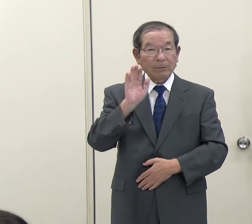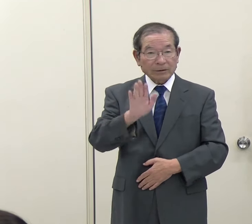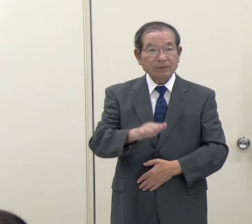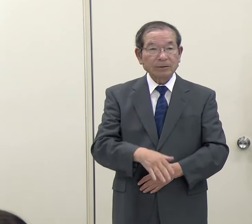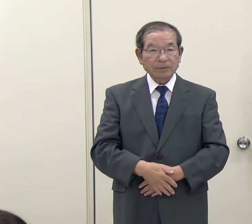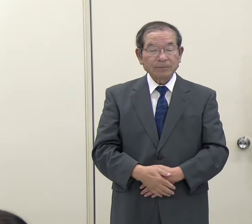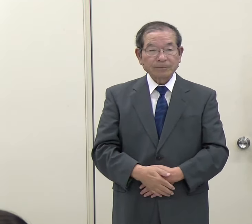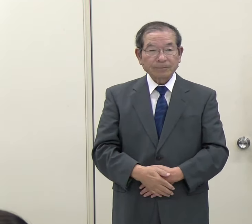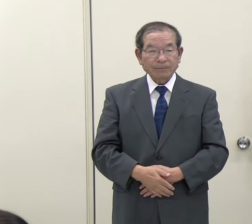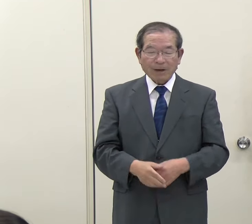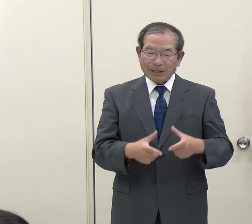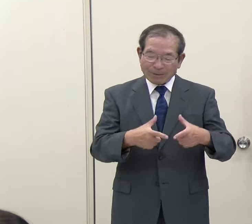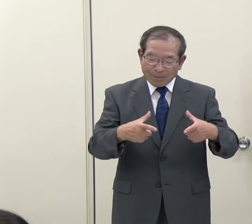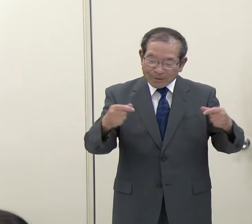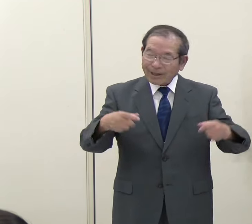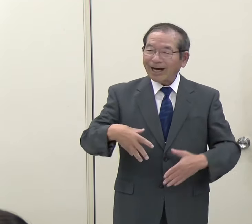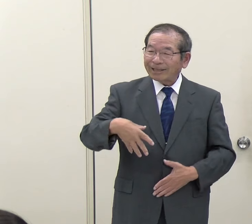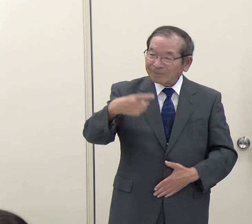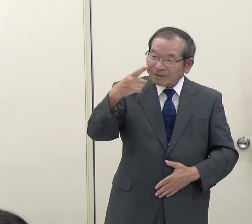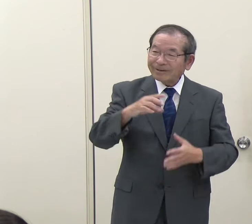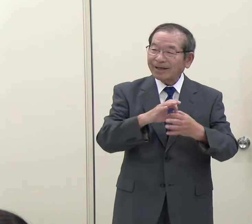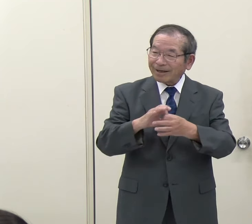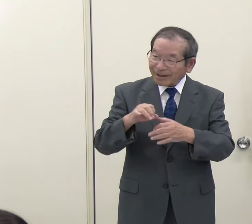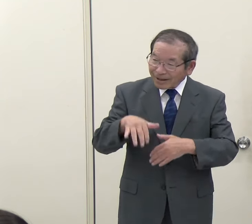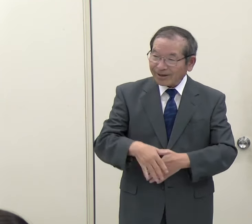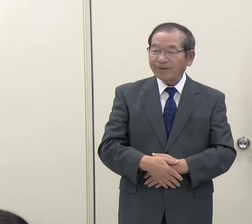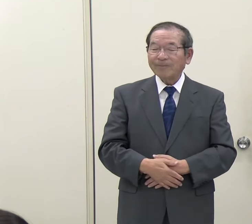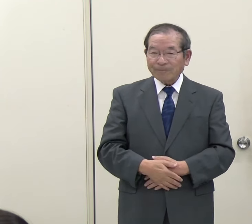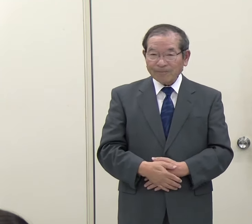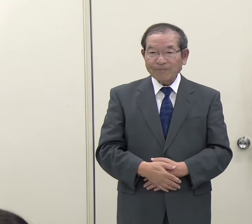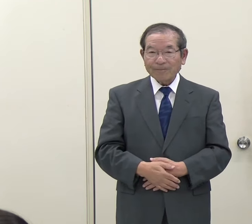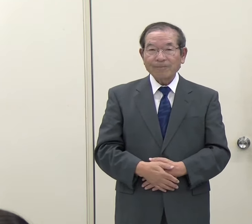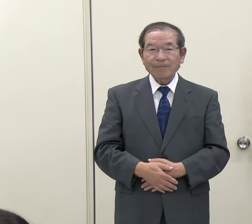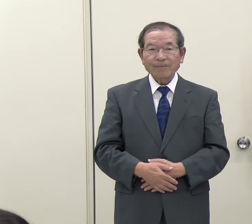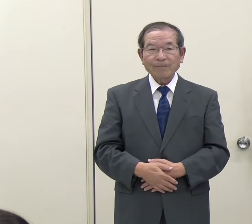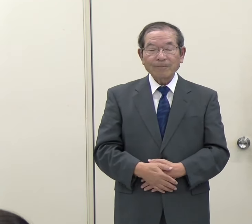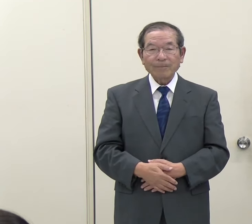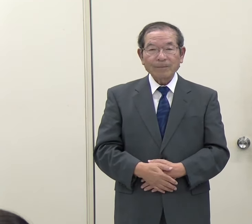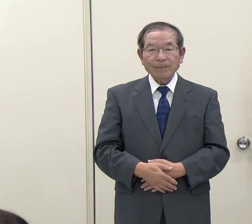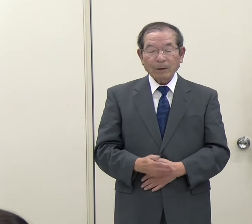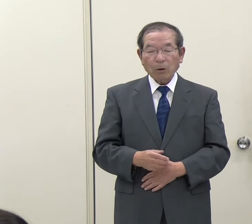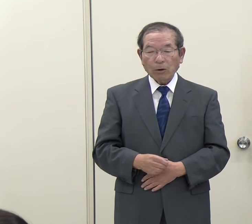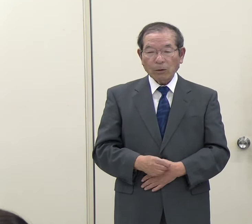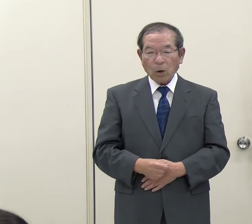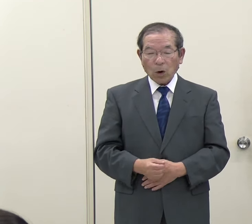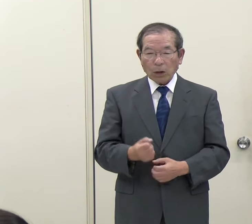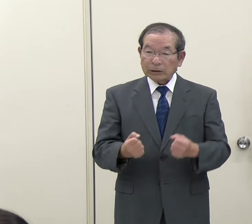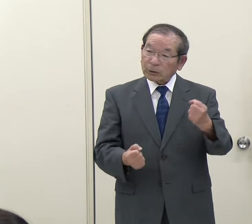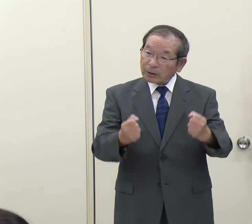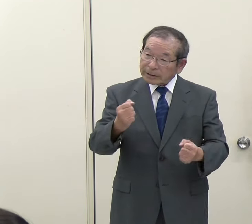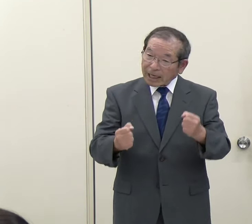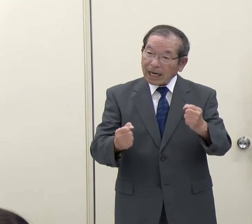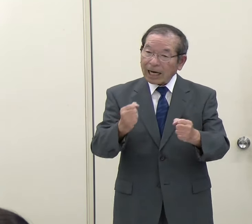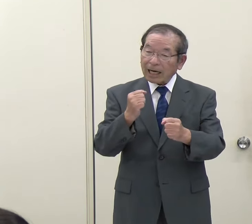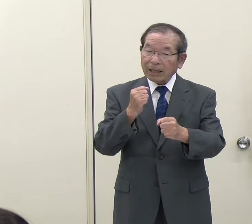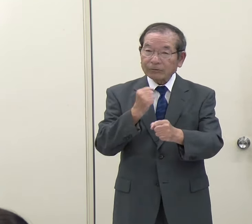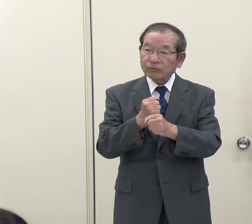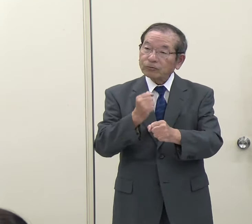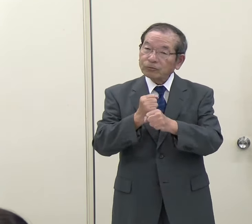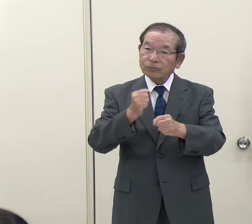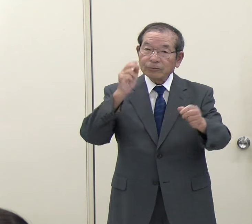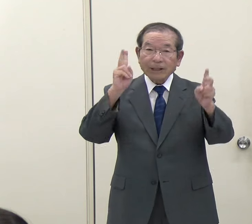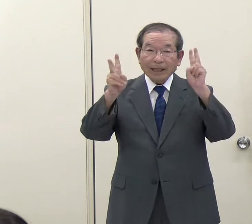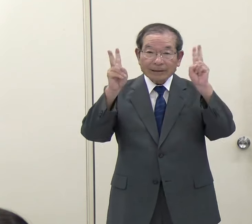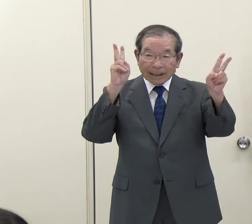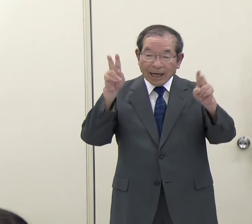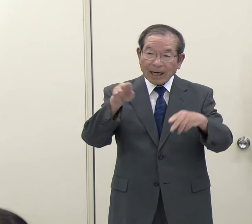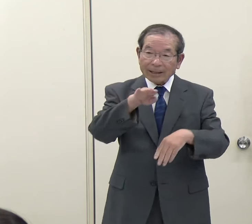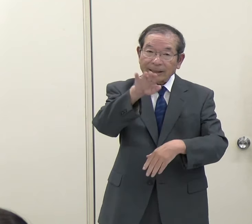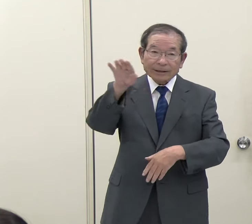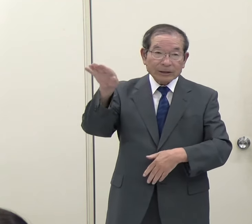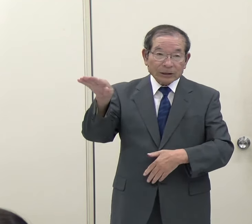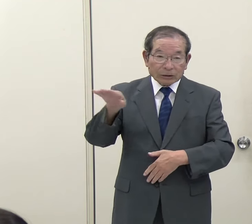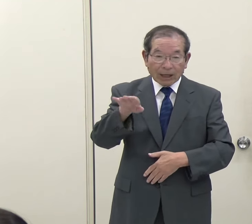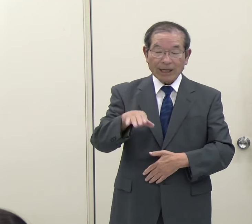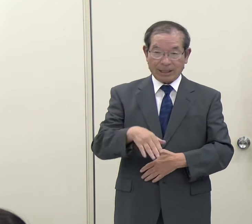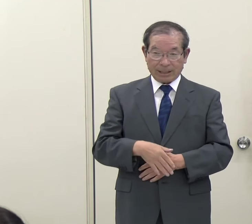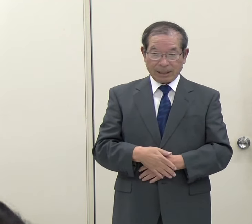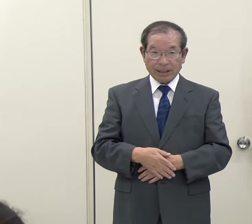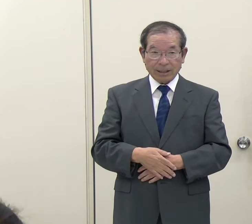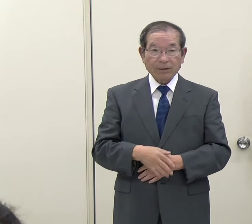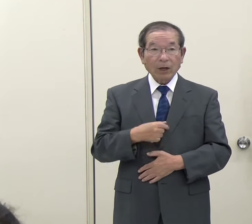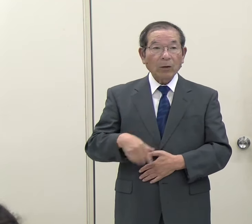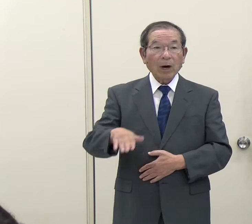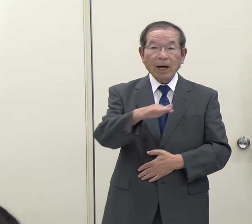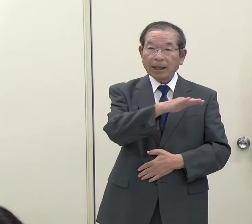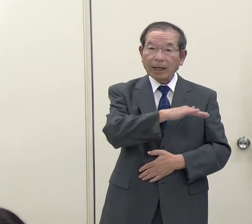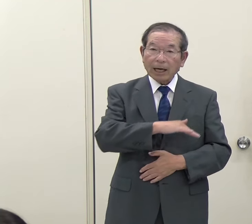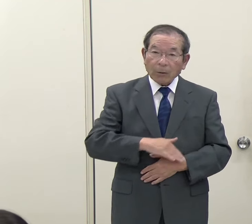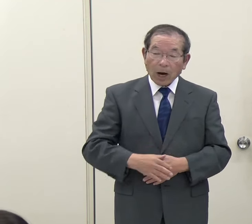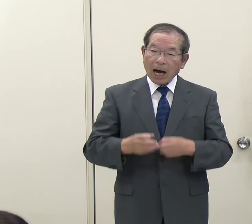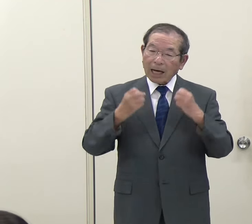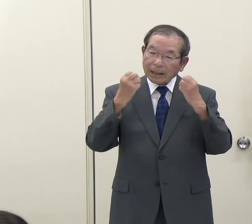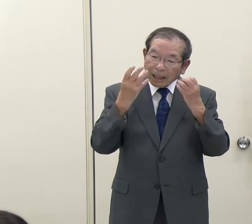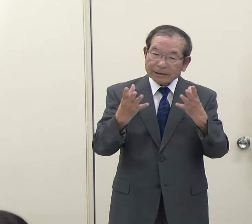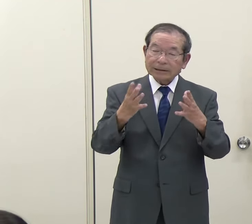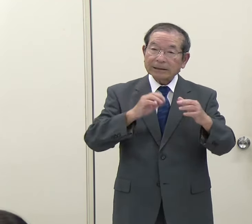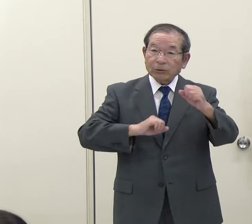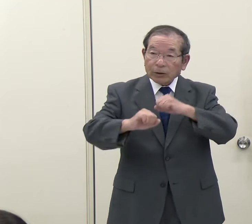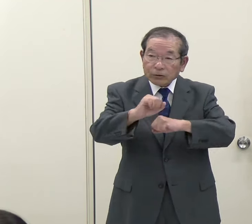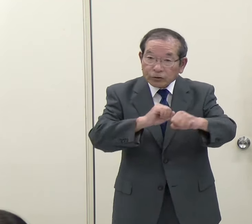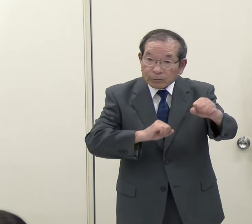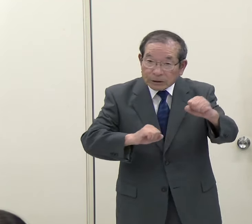（知事）まさに日本で初めてですから。ただ、今からこういうことをしっかりやっていかないと、電動車を作っていくといっても回っていかないので、